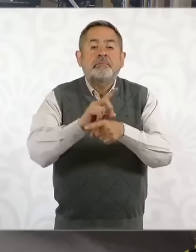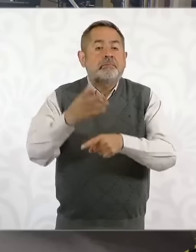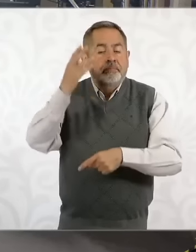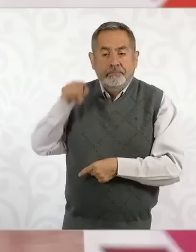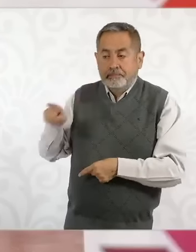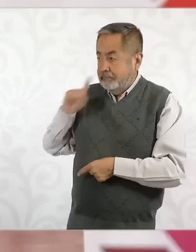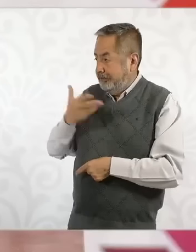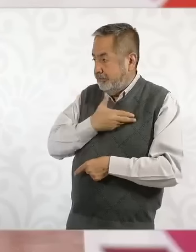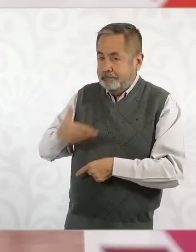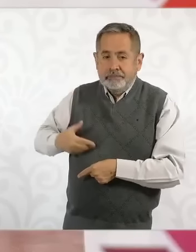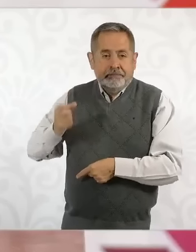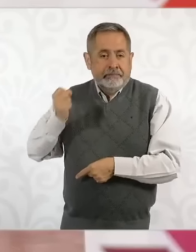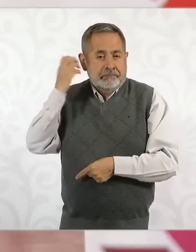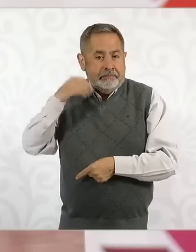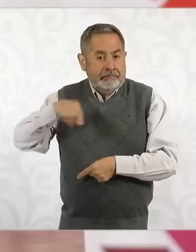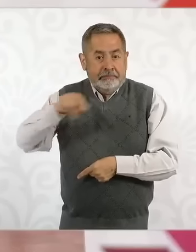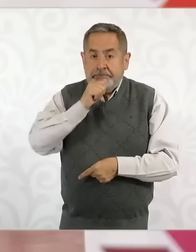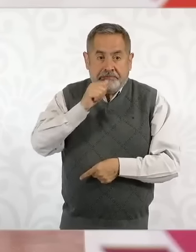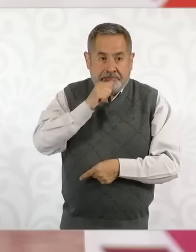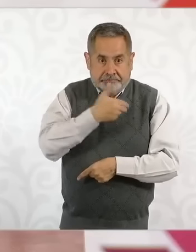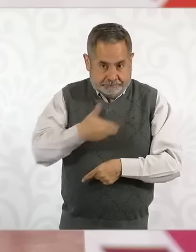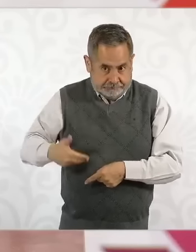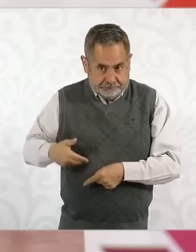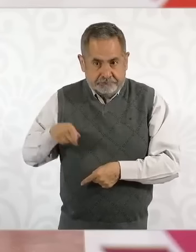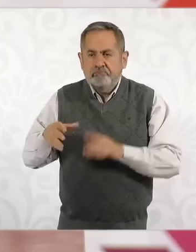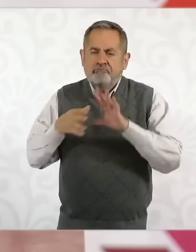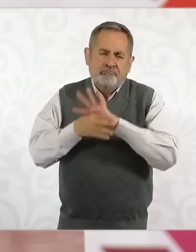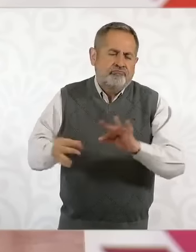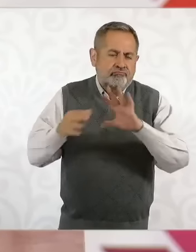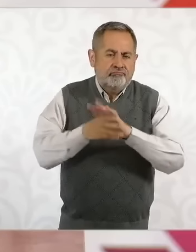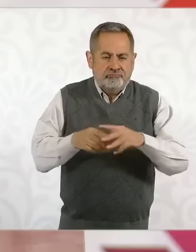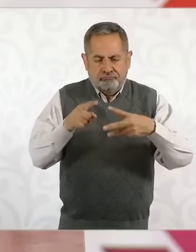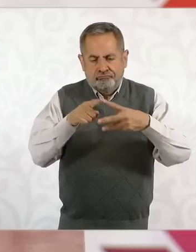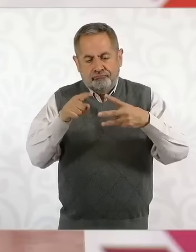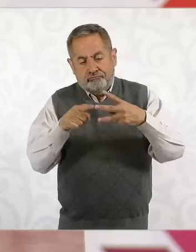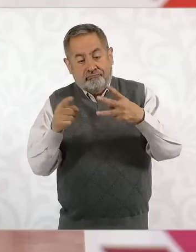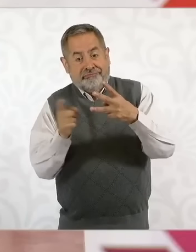cuatro ejes, el segundo, el tercero, perdón, el fortalecimiento de las capacidades de inteligencia